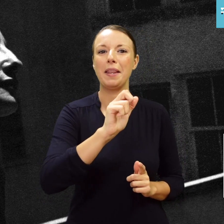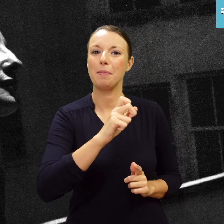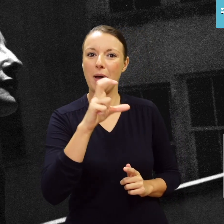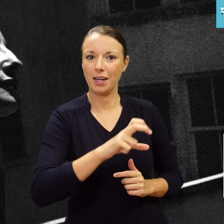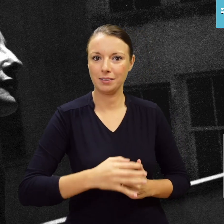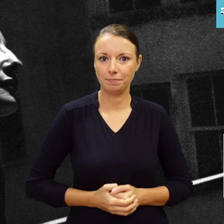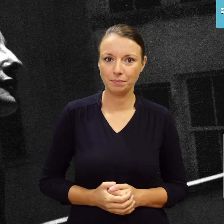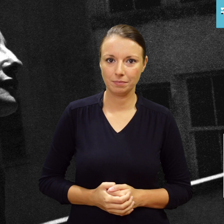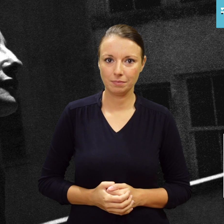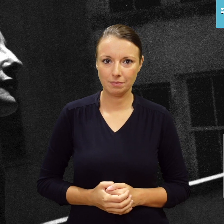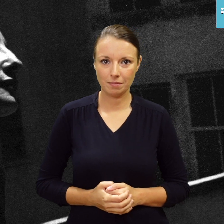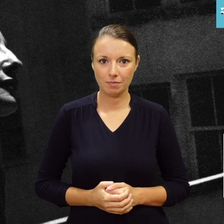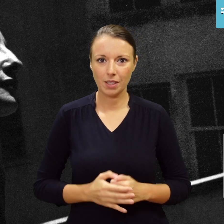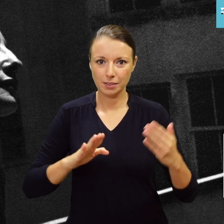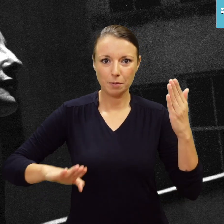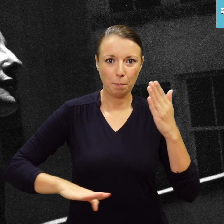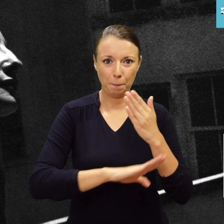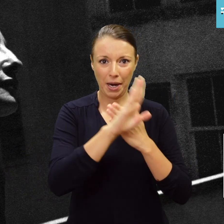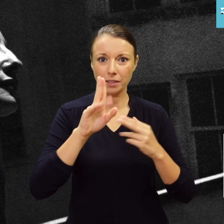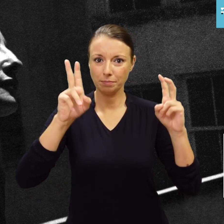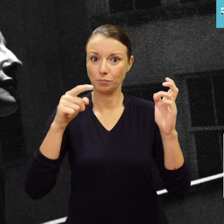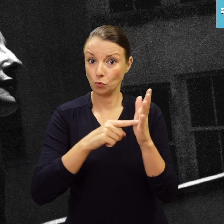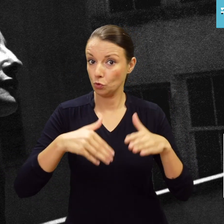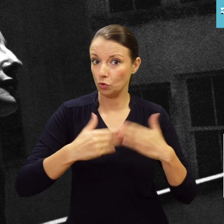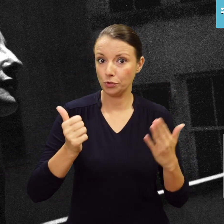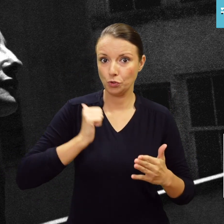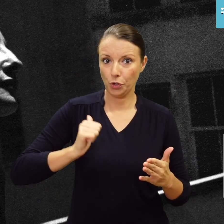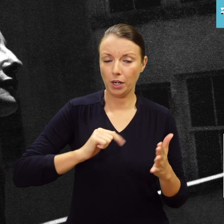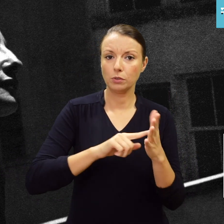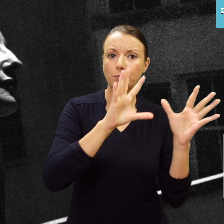Spektakl "Czekając na dzień" towarzyszy wystawie